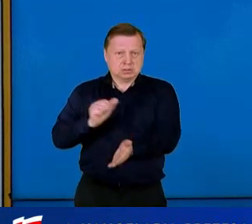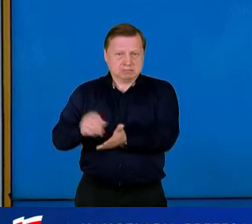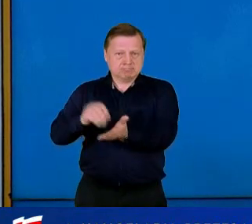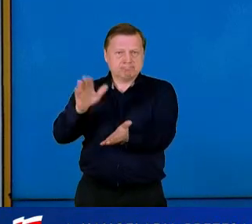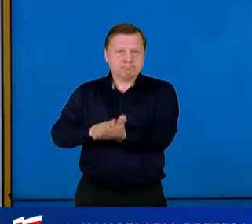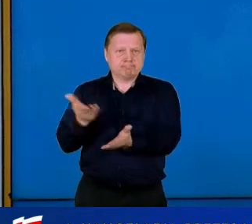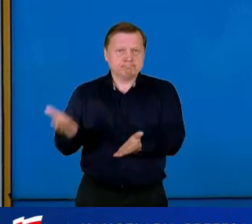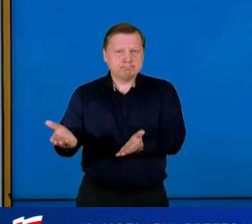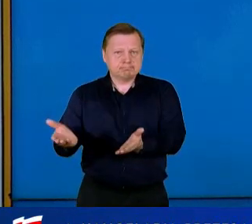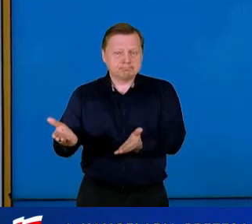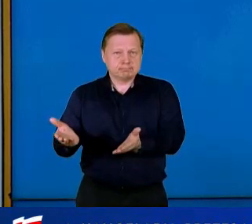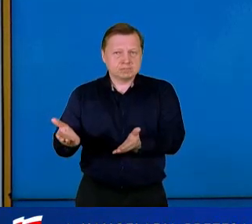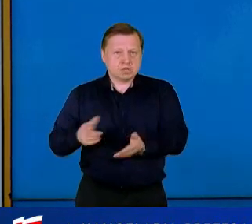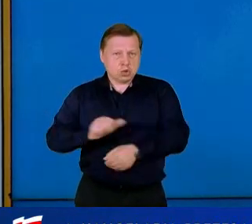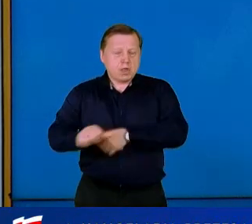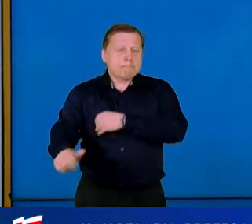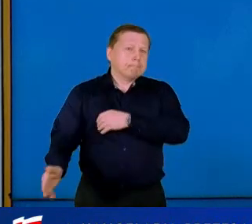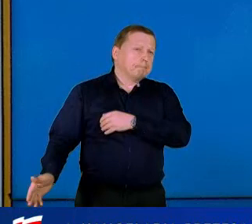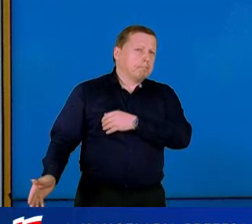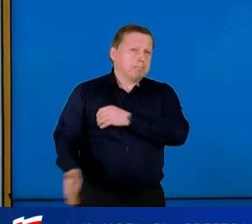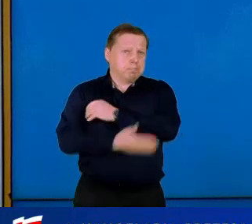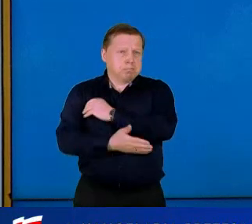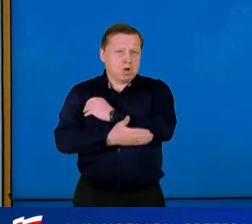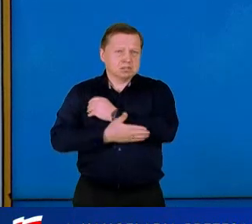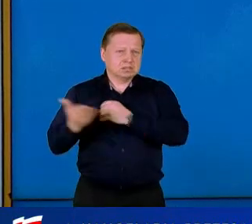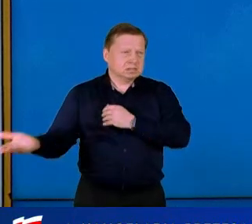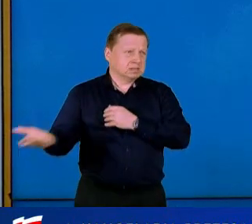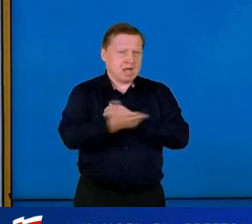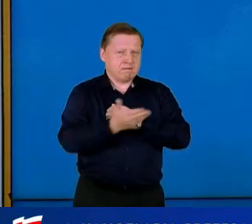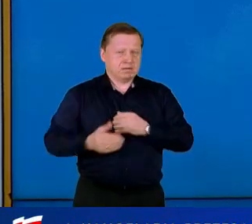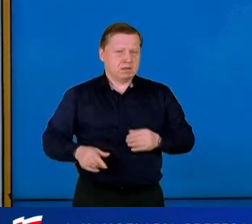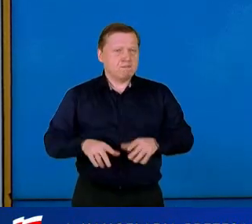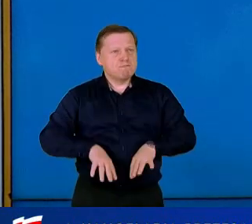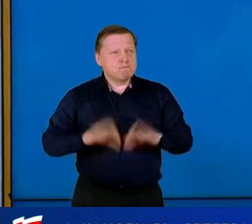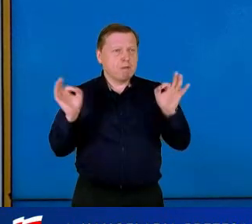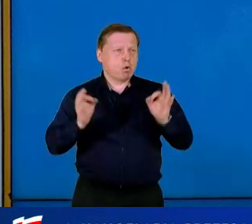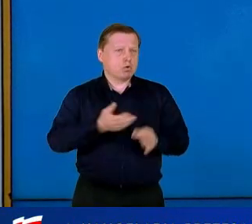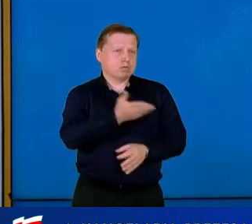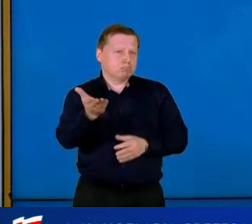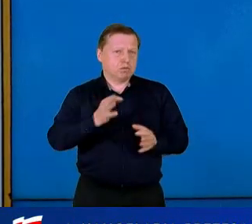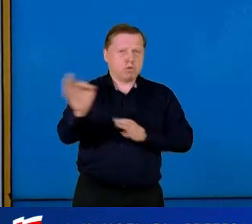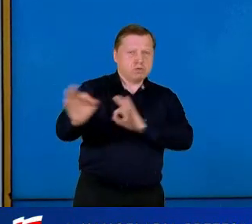która leży u podstaw bardzo wielu naszych wyborów, bardzo wielu naszych zachowań.